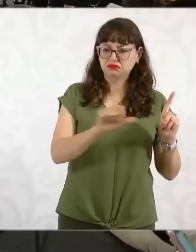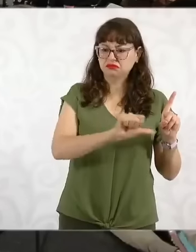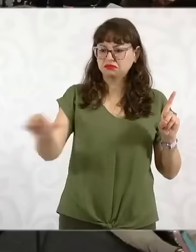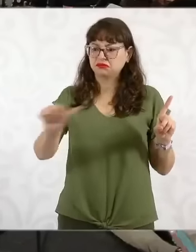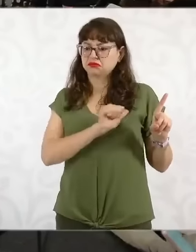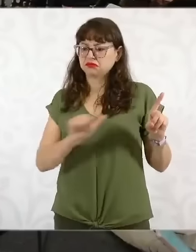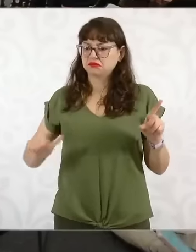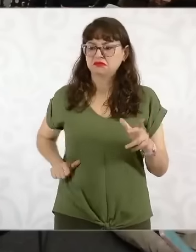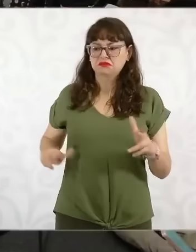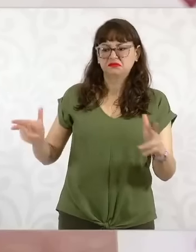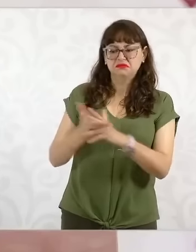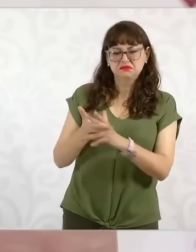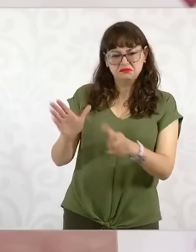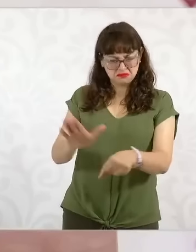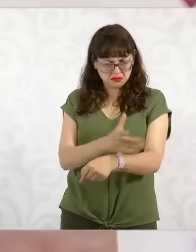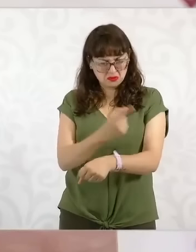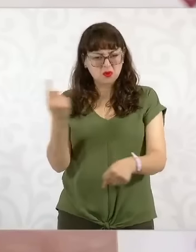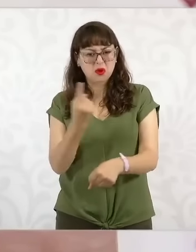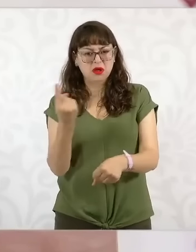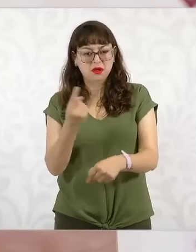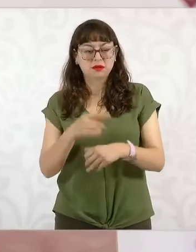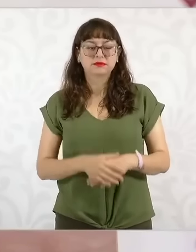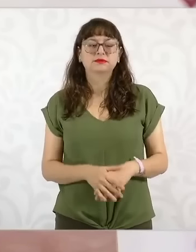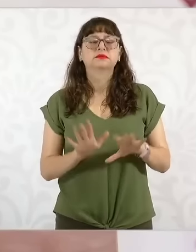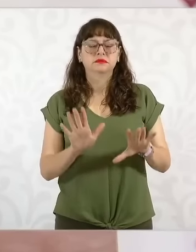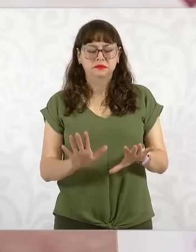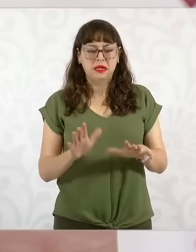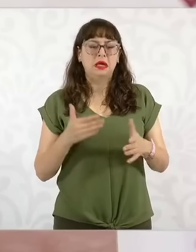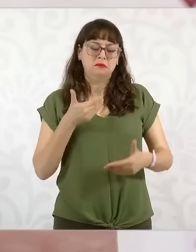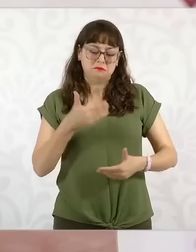entrevistas y declaraciones. Todo esto se va a ir dando conocer conforme vayan avanzando las